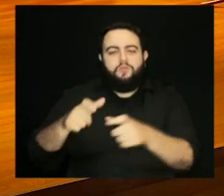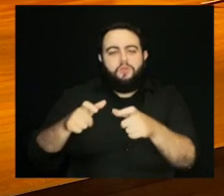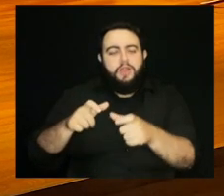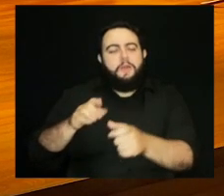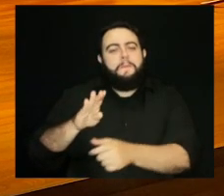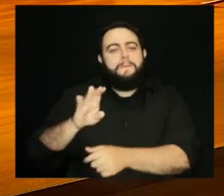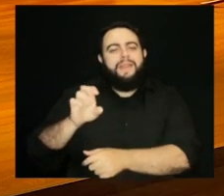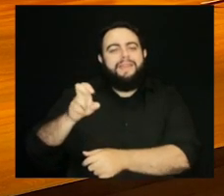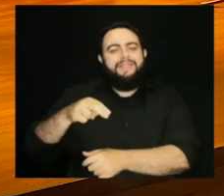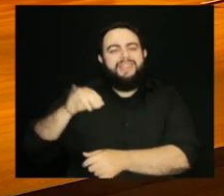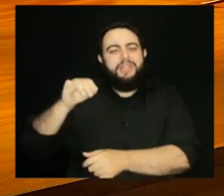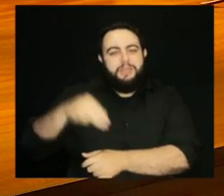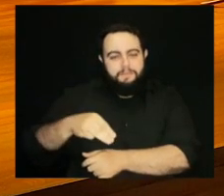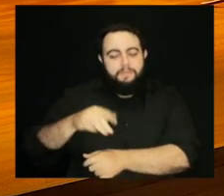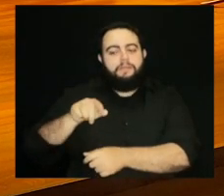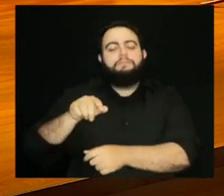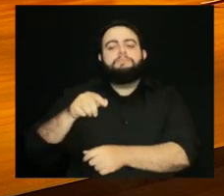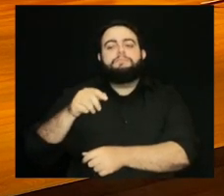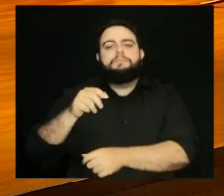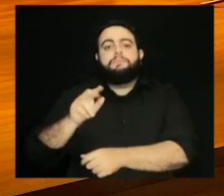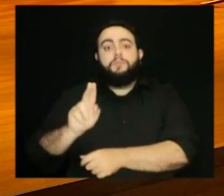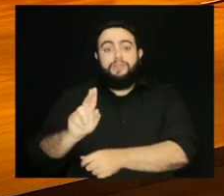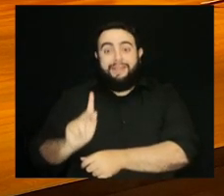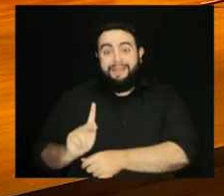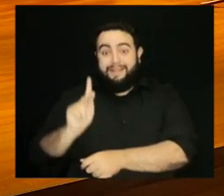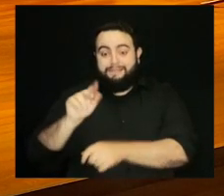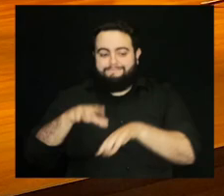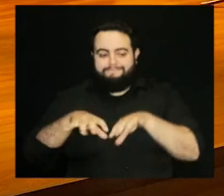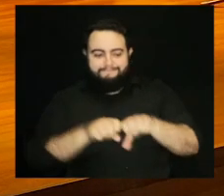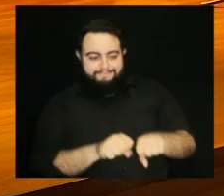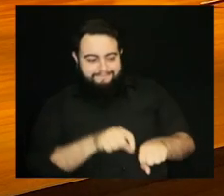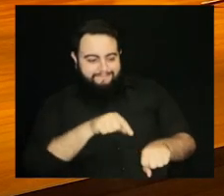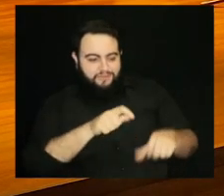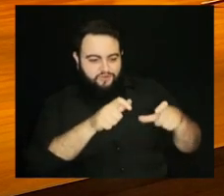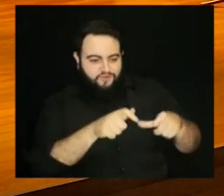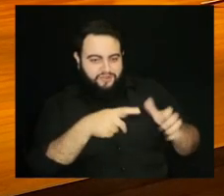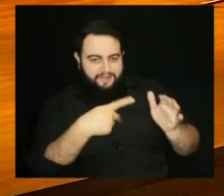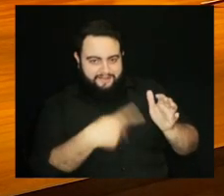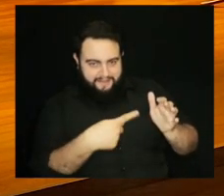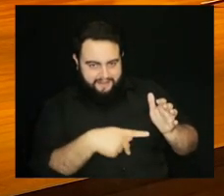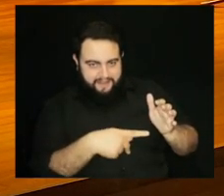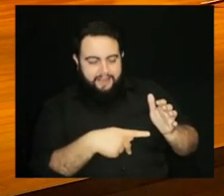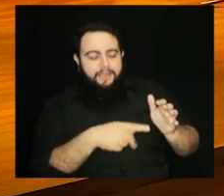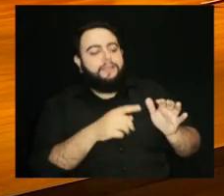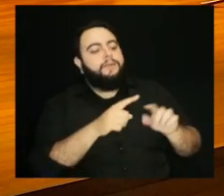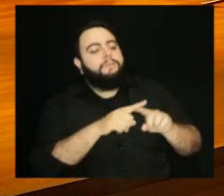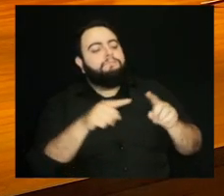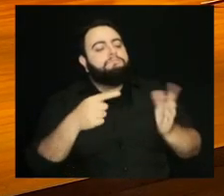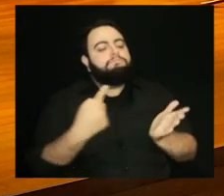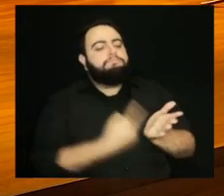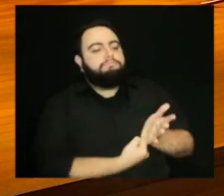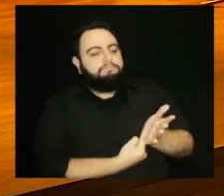A Inglaterra invadiu o Benin em troca dele se mandar de lá e não ficar lá reivindicando o